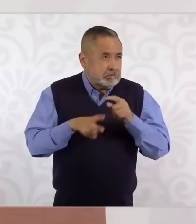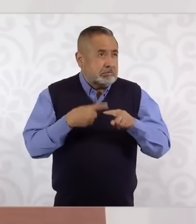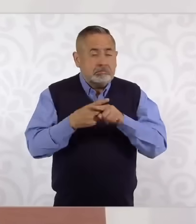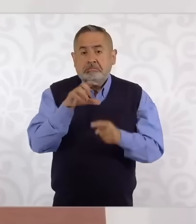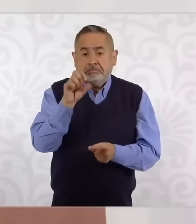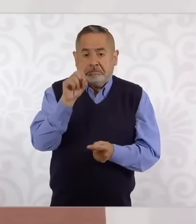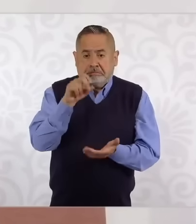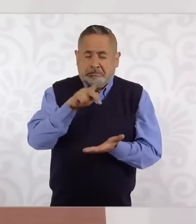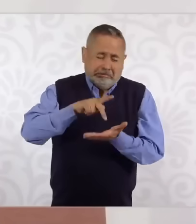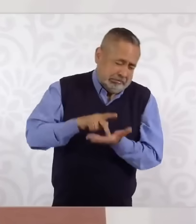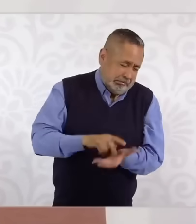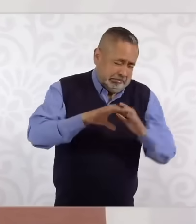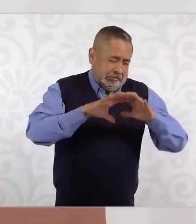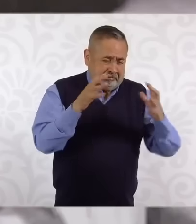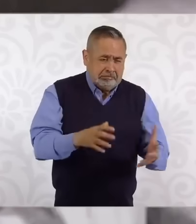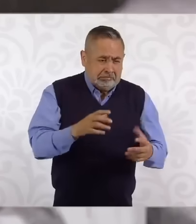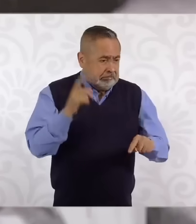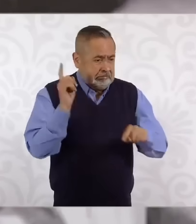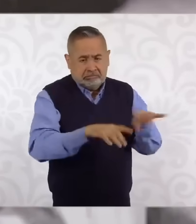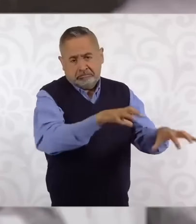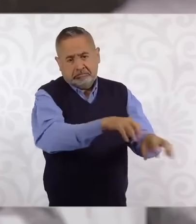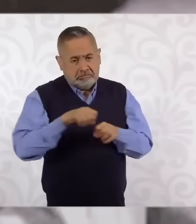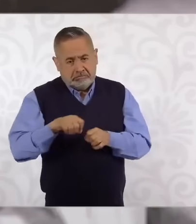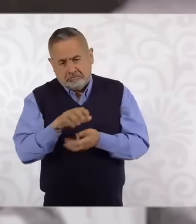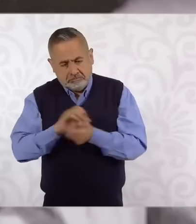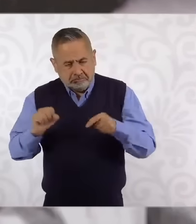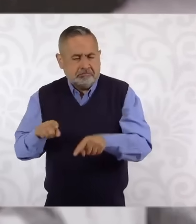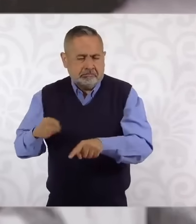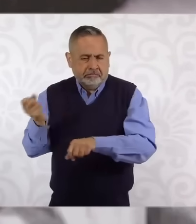presidenta Claudia Shembam que han sido aseguradas por la Secretaría de Marina. En este caso lo